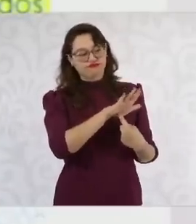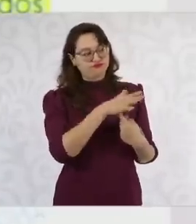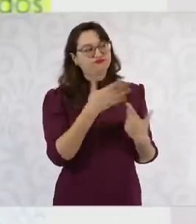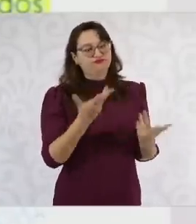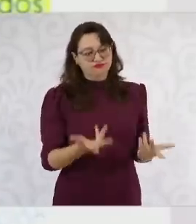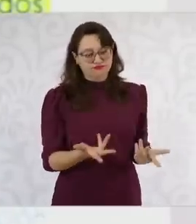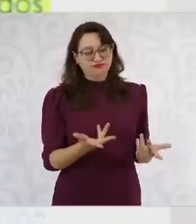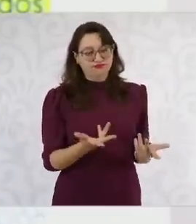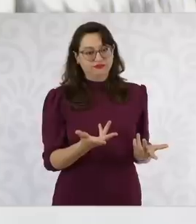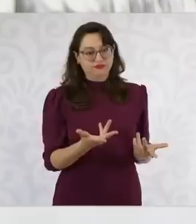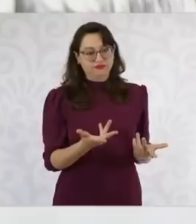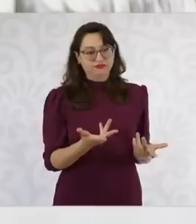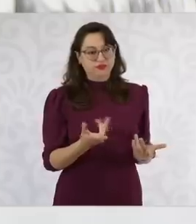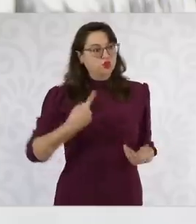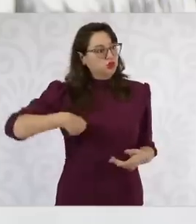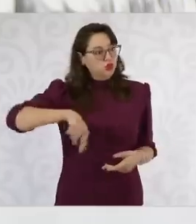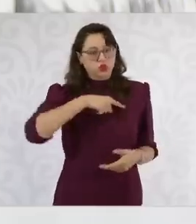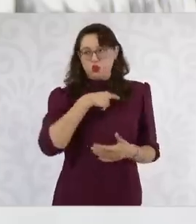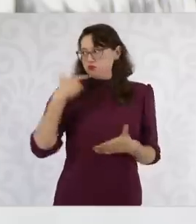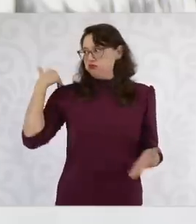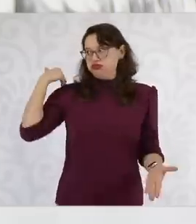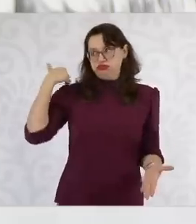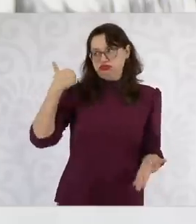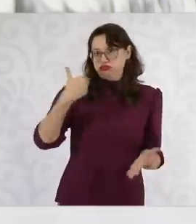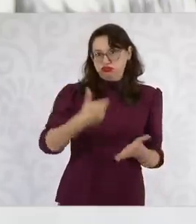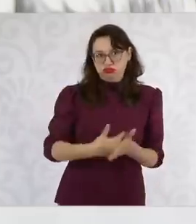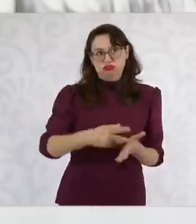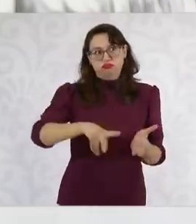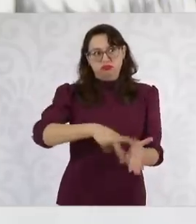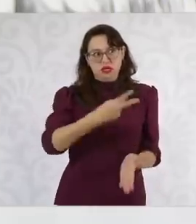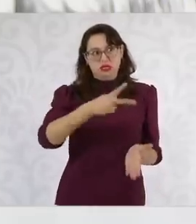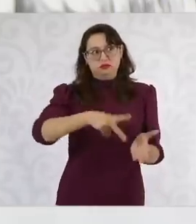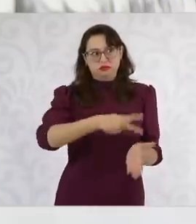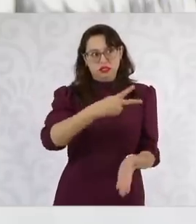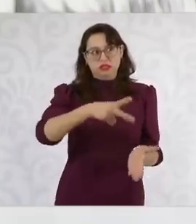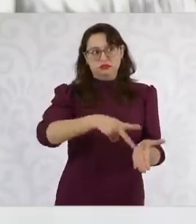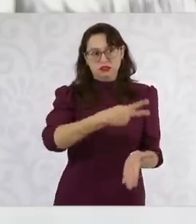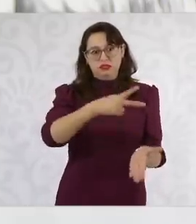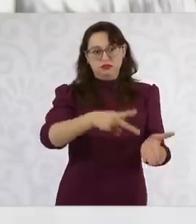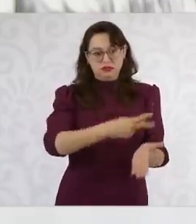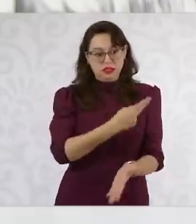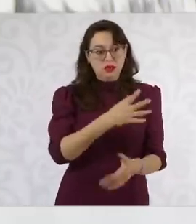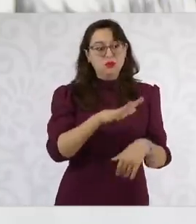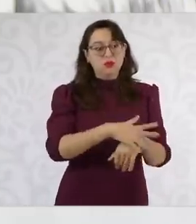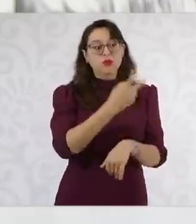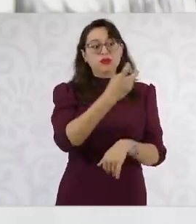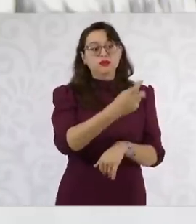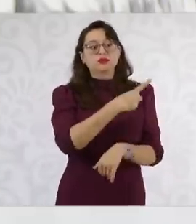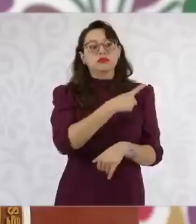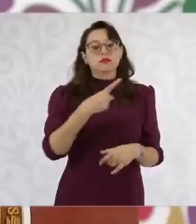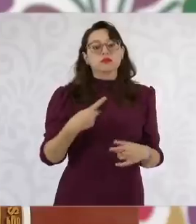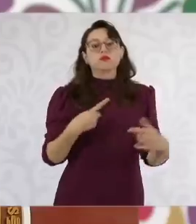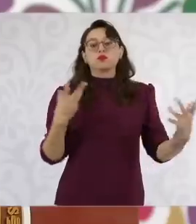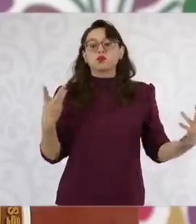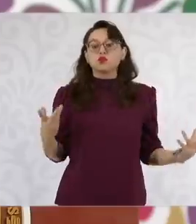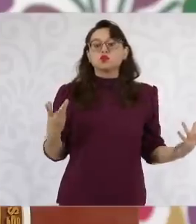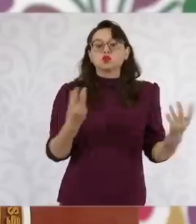que asevera lo que hemos estado diciendo y por lo tanto debemos de colaborar de cooperar para que en